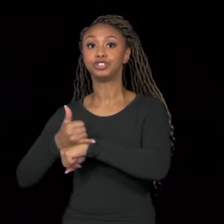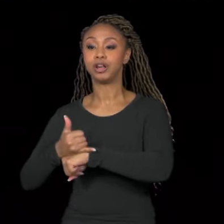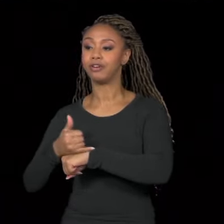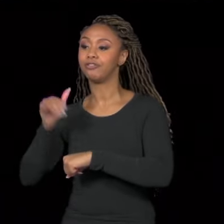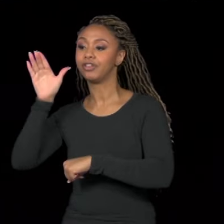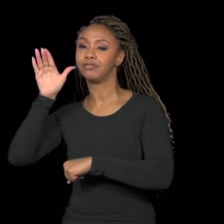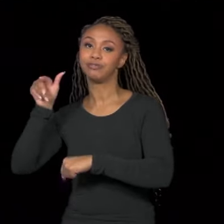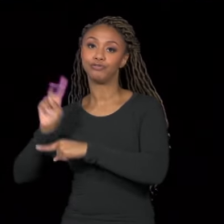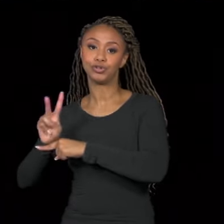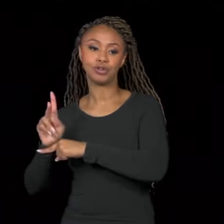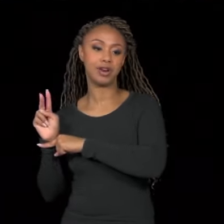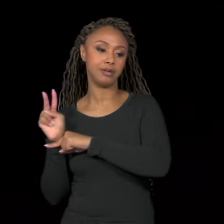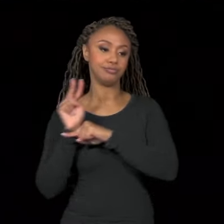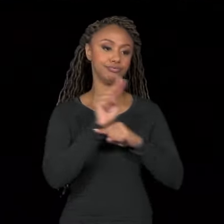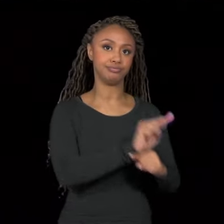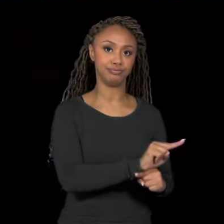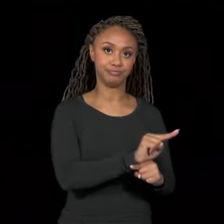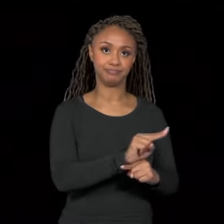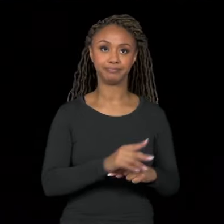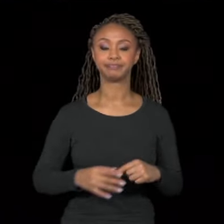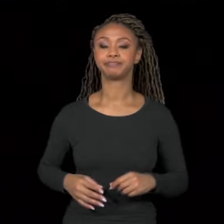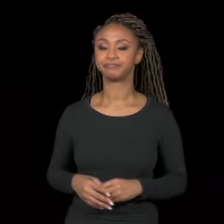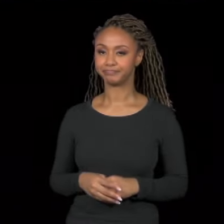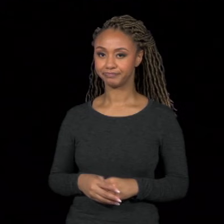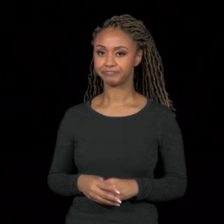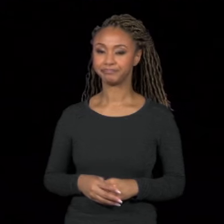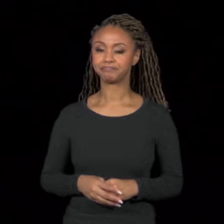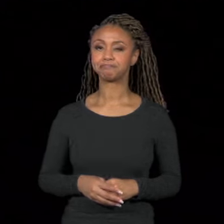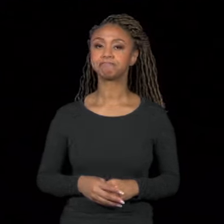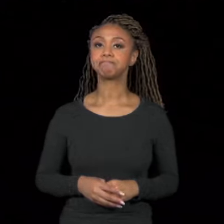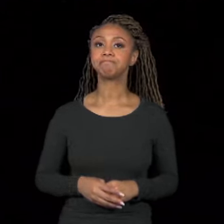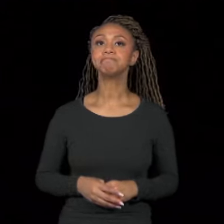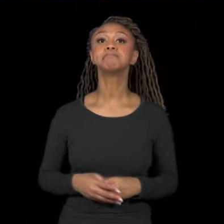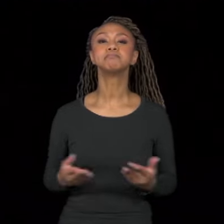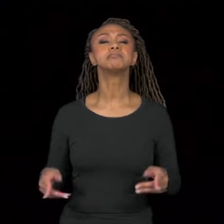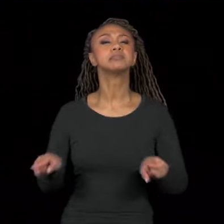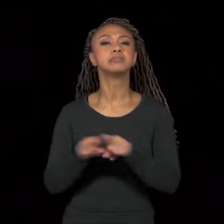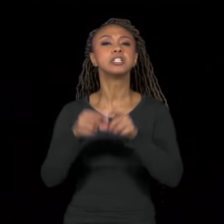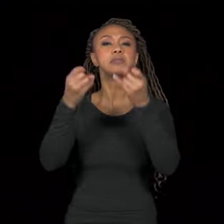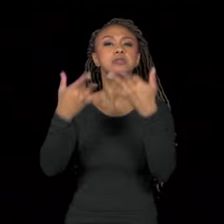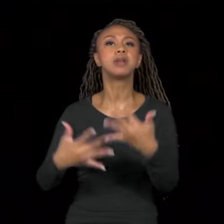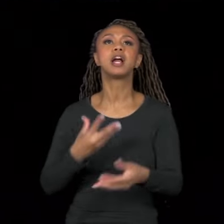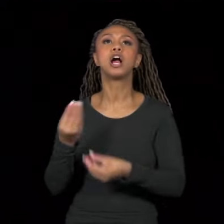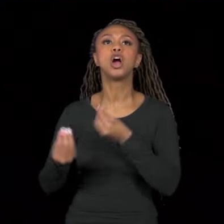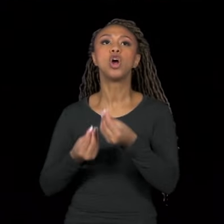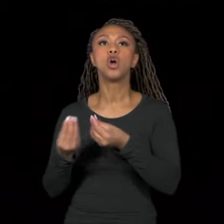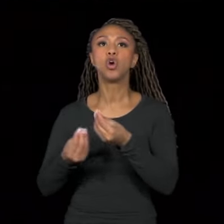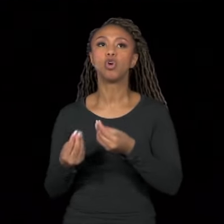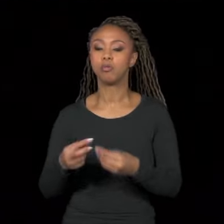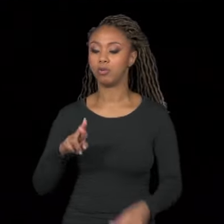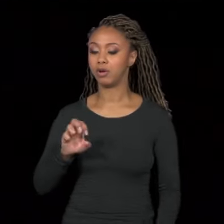BOM, EU QUERIA FALAR UM POUQUINHO AGORA SOBRE RESTRIÇÃO DE PARTICIPAÇÃO. ISSO É UMA COISA